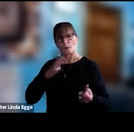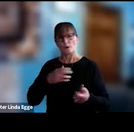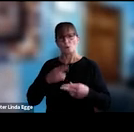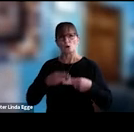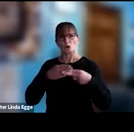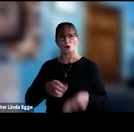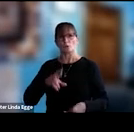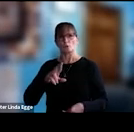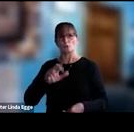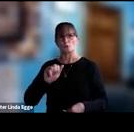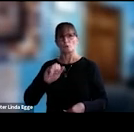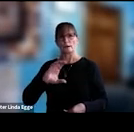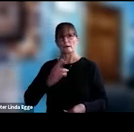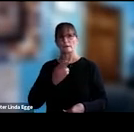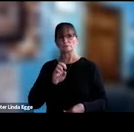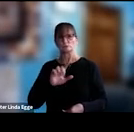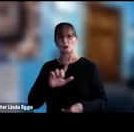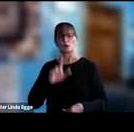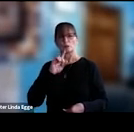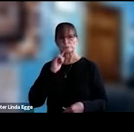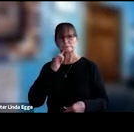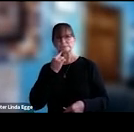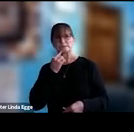con su grave trastorno por consumo de metanfetamina.